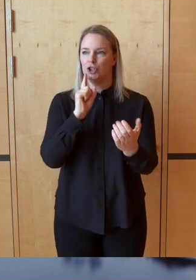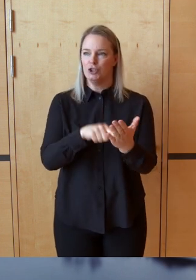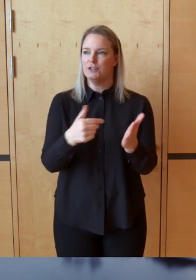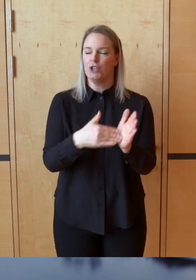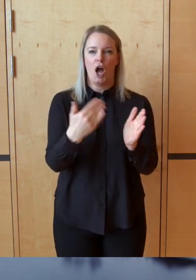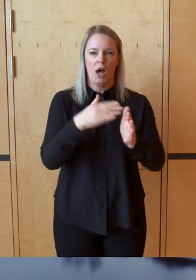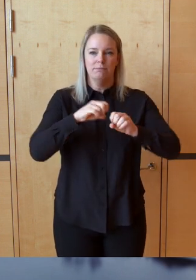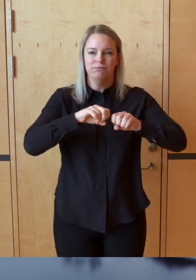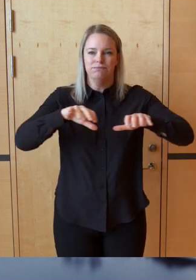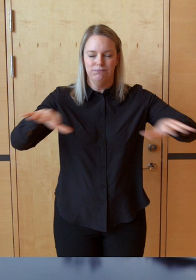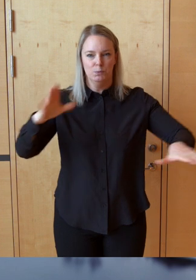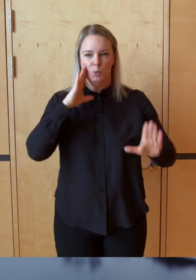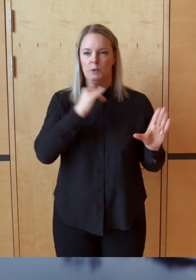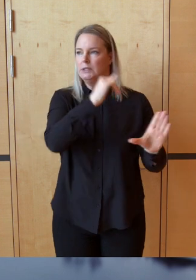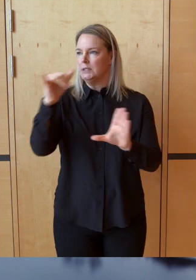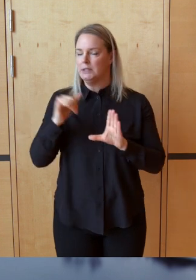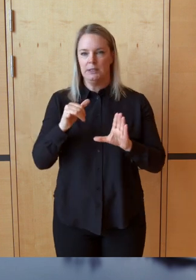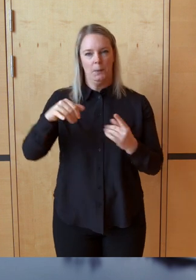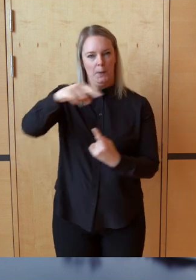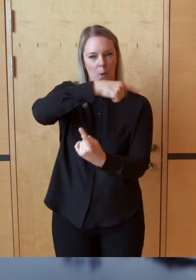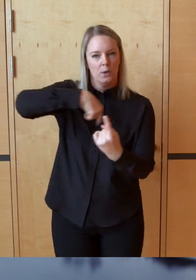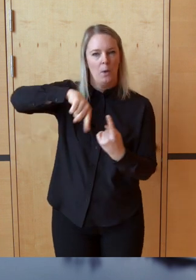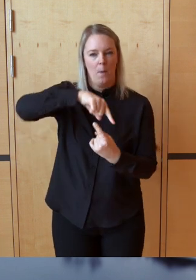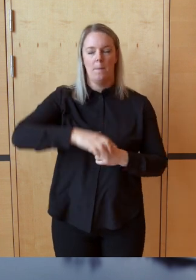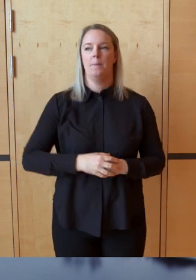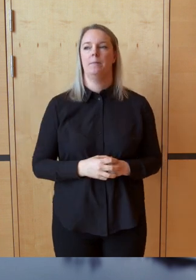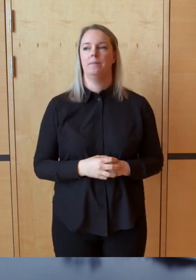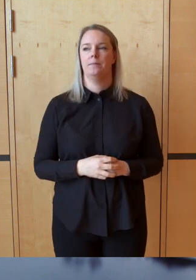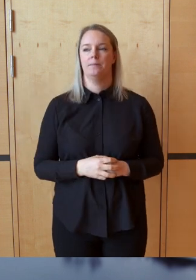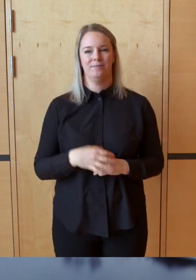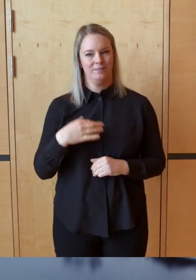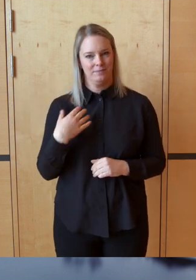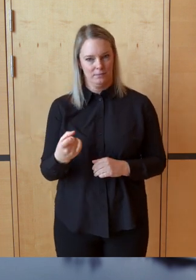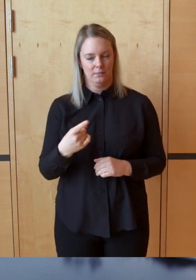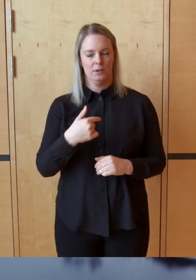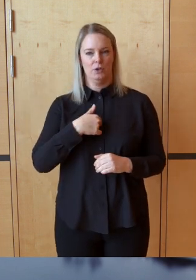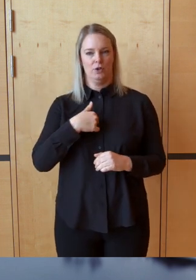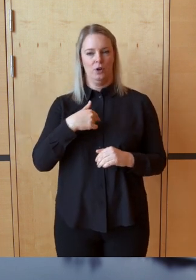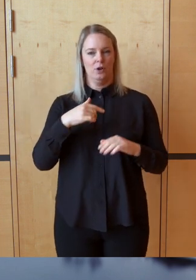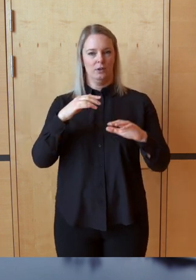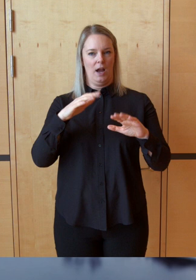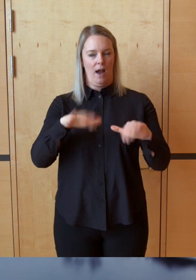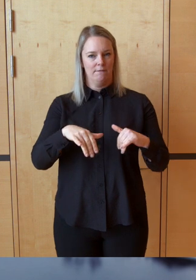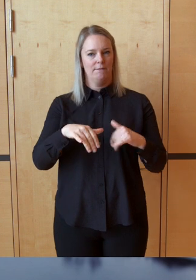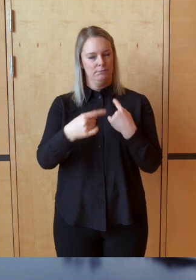Boende Omgivningen och där Jaha ja då till lite polisen att de gör